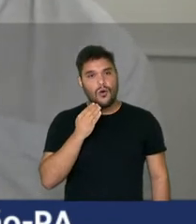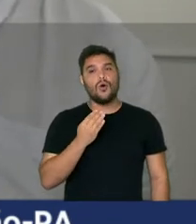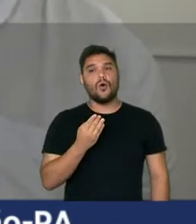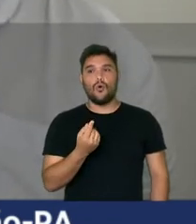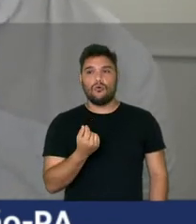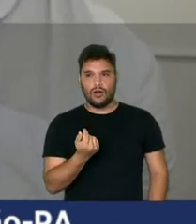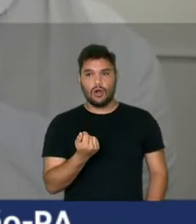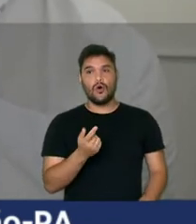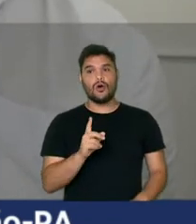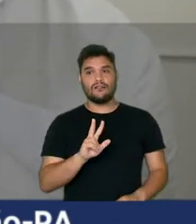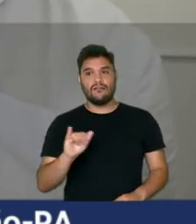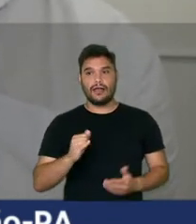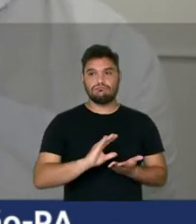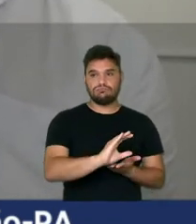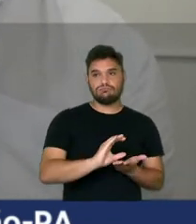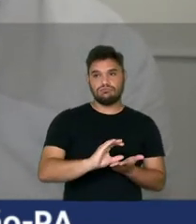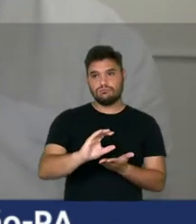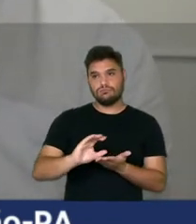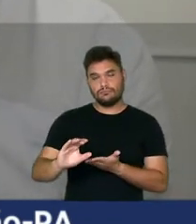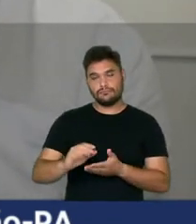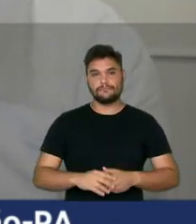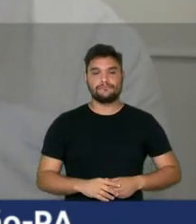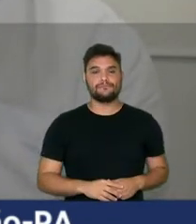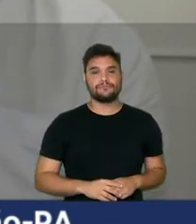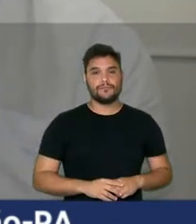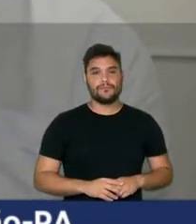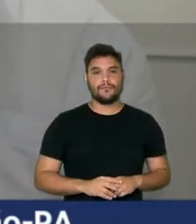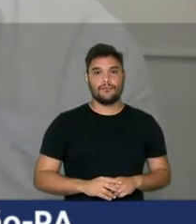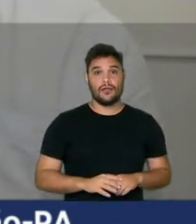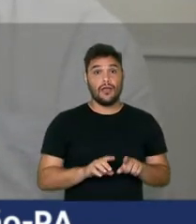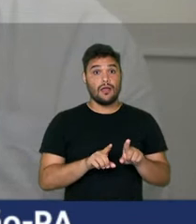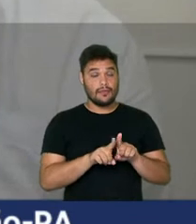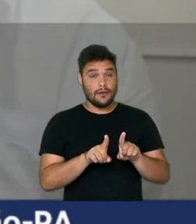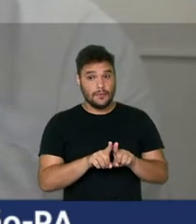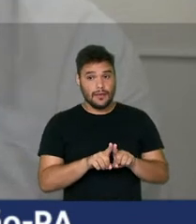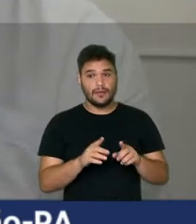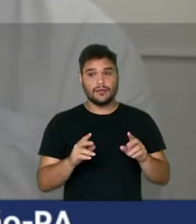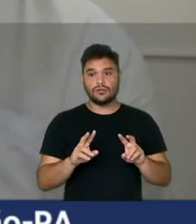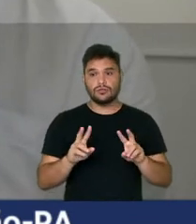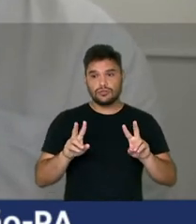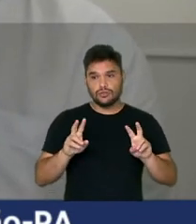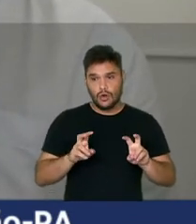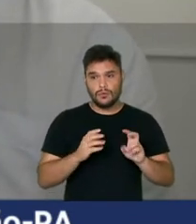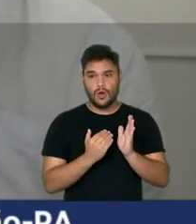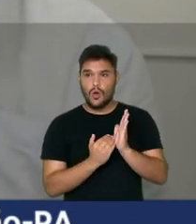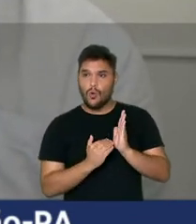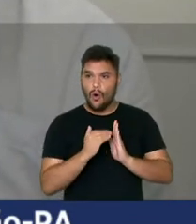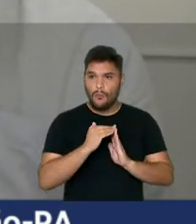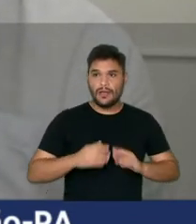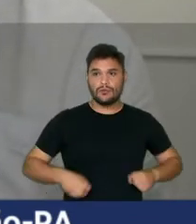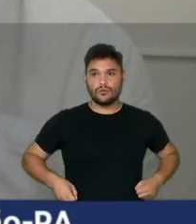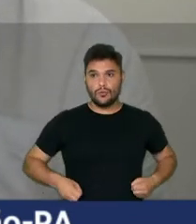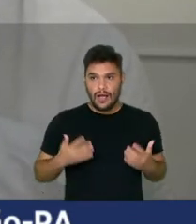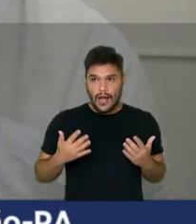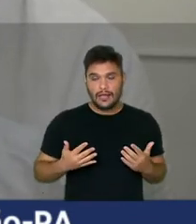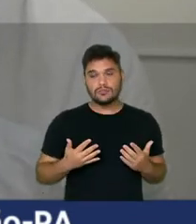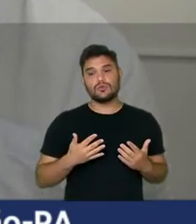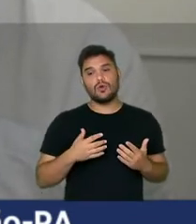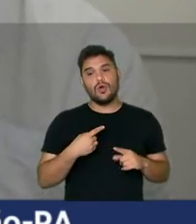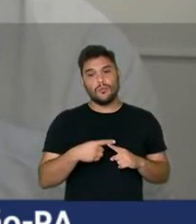BILHÕES DE VALORES ANUAIS QUE A UNIÃO DEVERÁENTREGAR AOS DEMAIS ENTES. COMPENSAÇÃO FINANCEIRA DO AUMENTO DAS